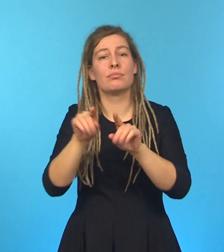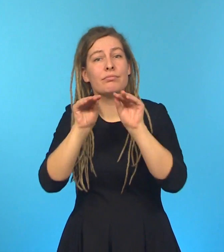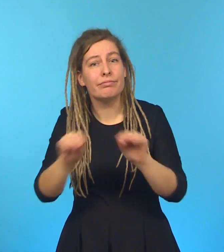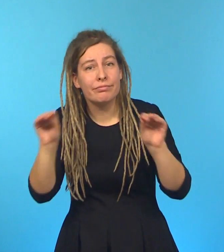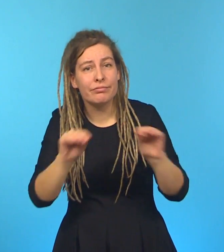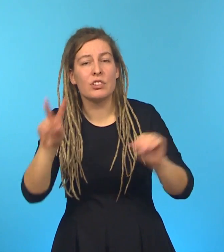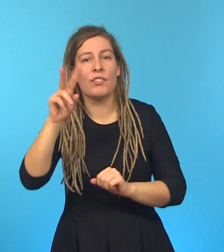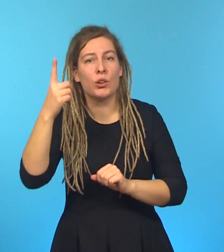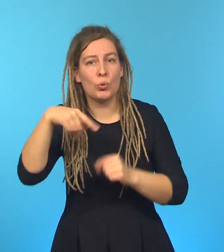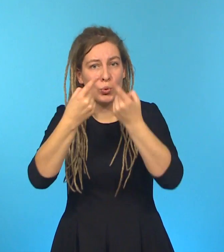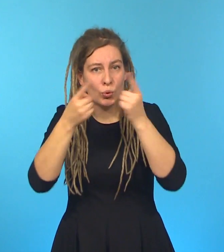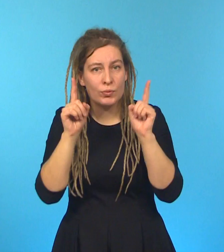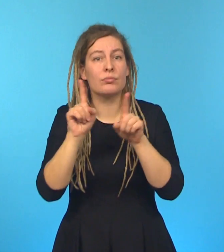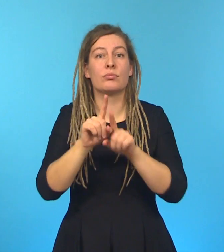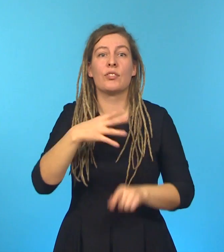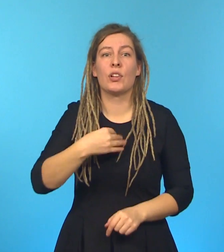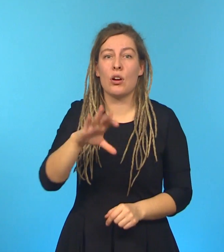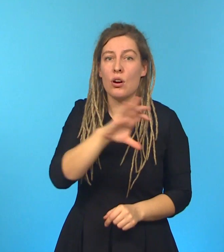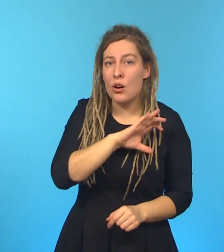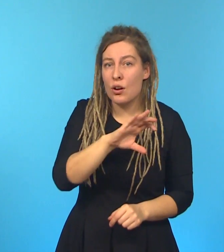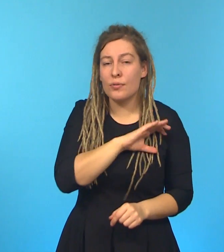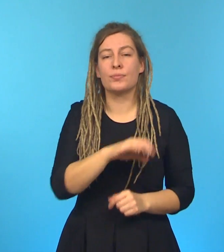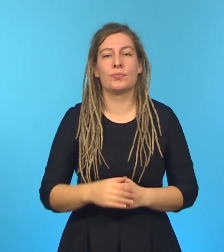dėstė Vytauto Didžiojo universitete ir Vilniaus kolegijoje.